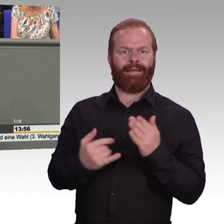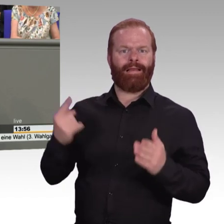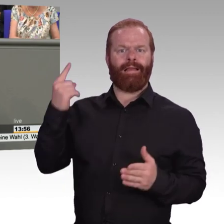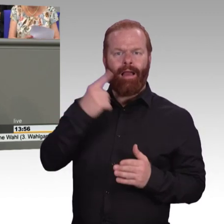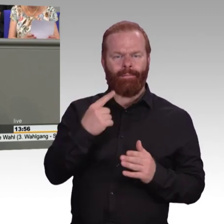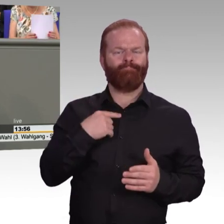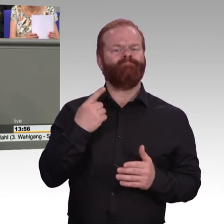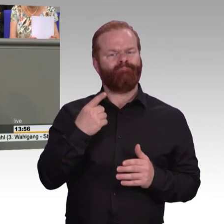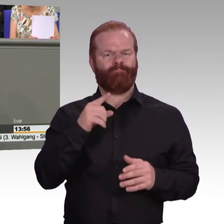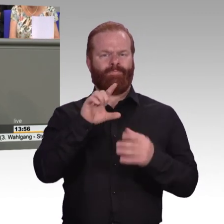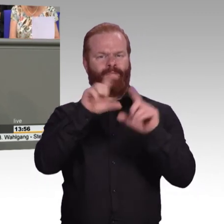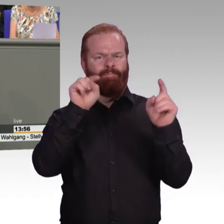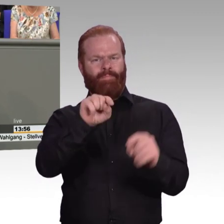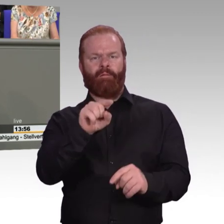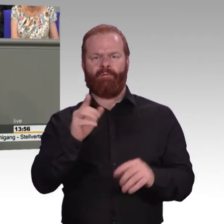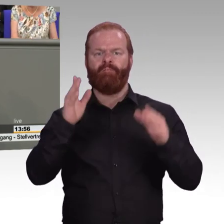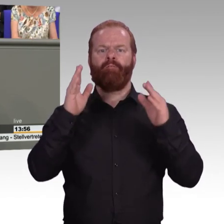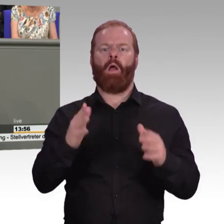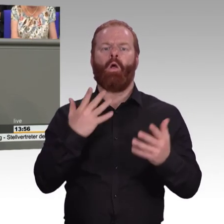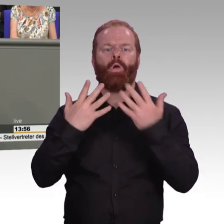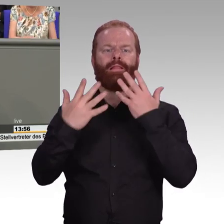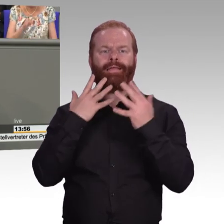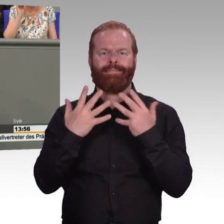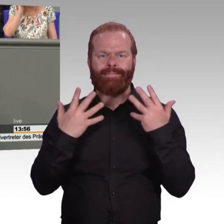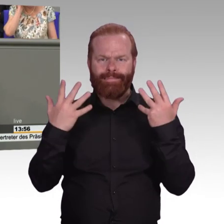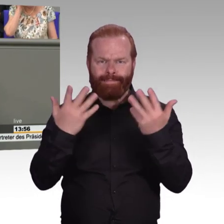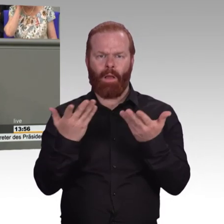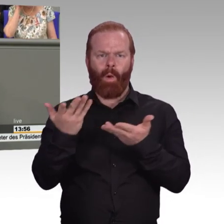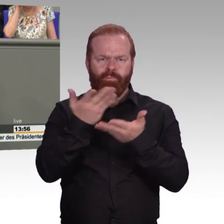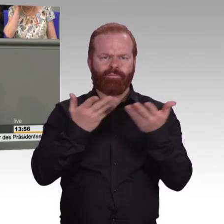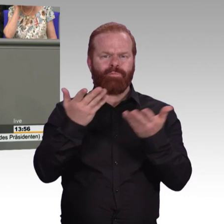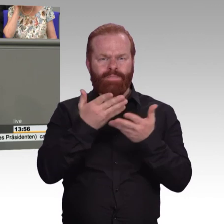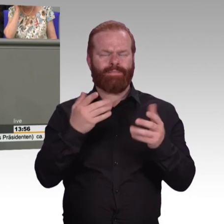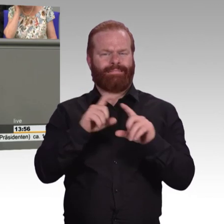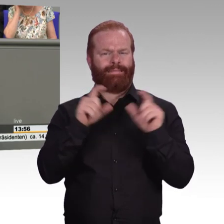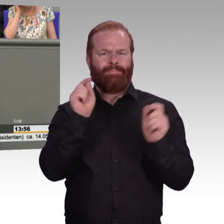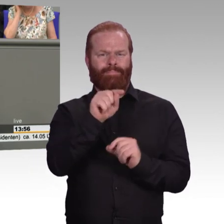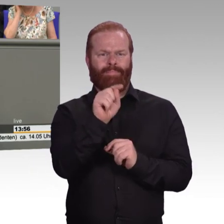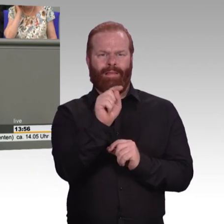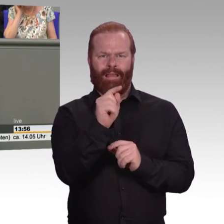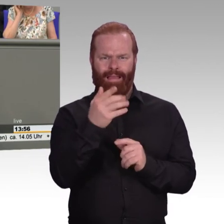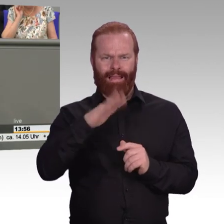(Beifall) Und hierzu kann die Aufnahme eines Kindergrundrechts